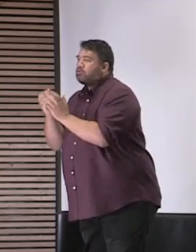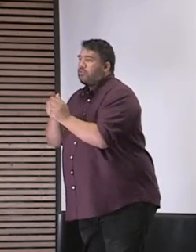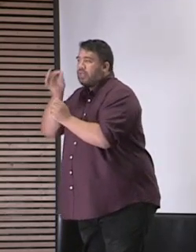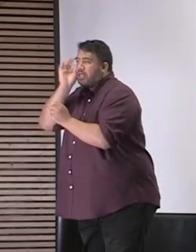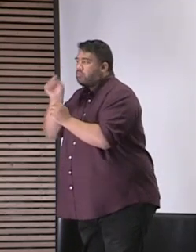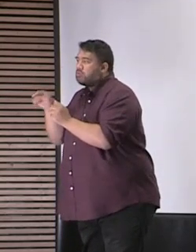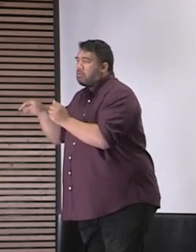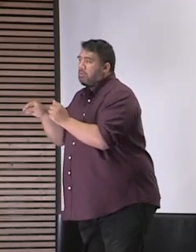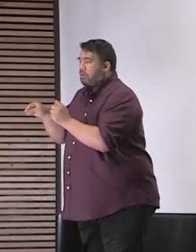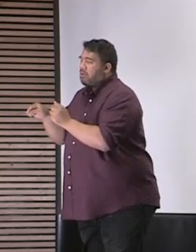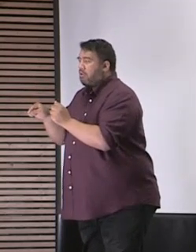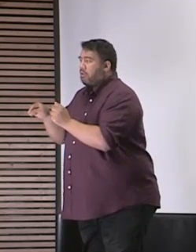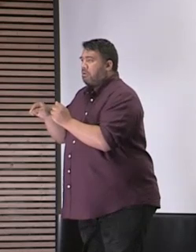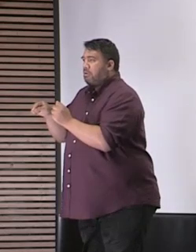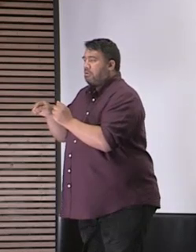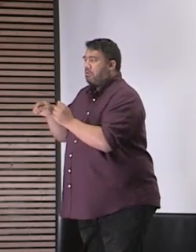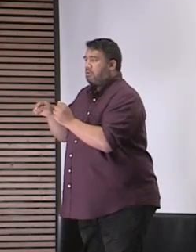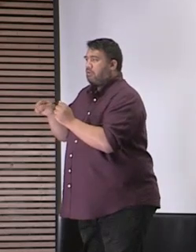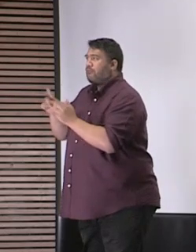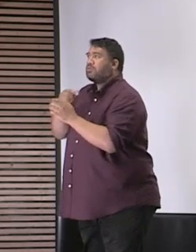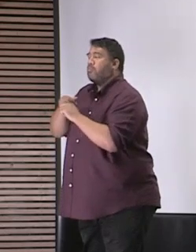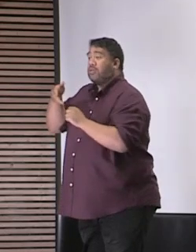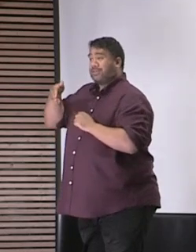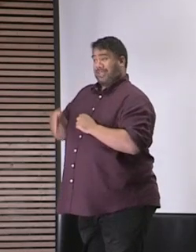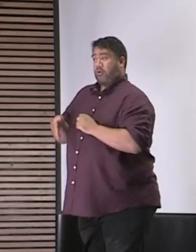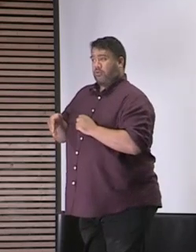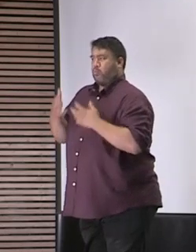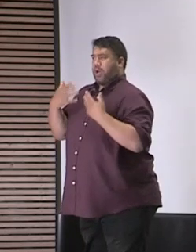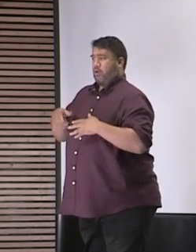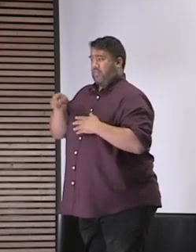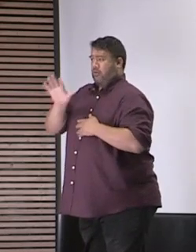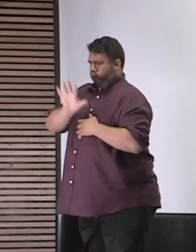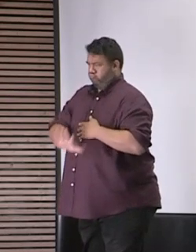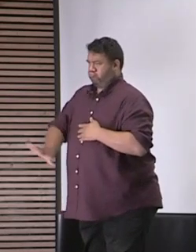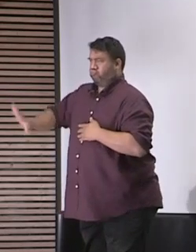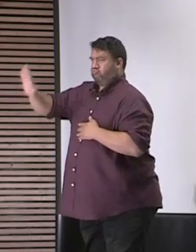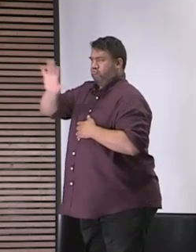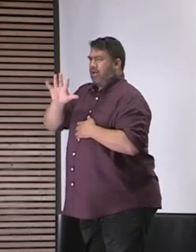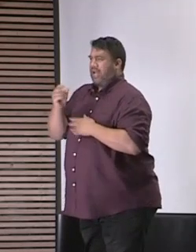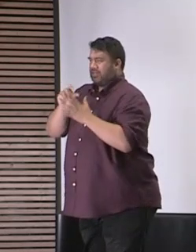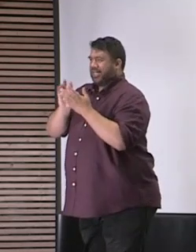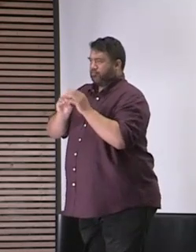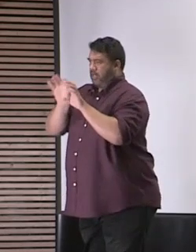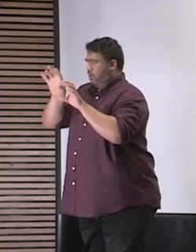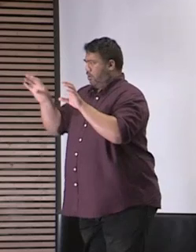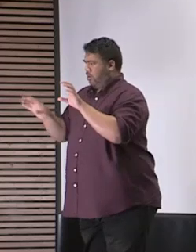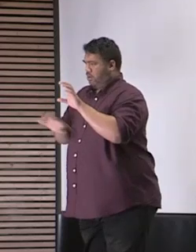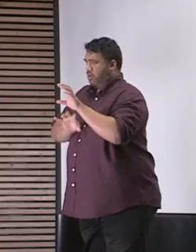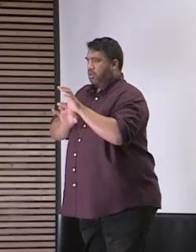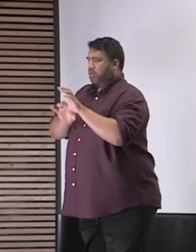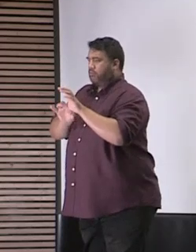proporcionar Desglose bastante